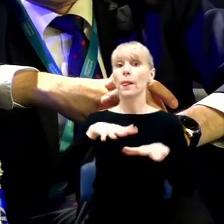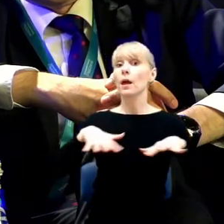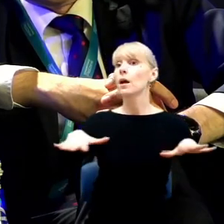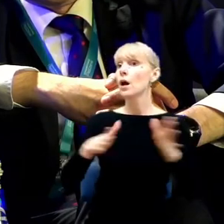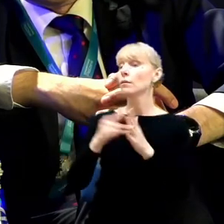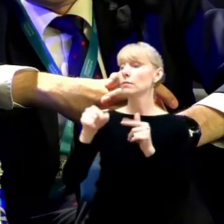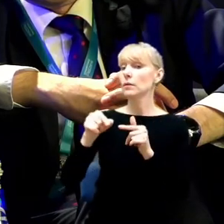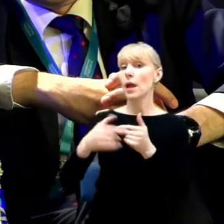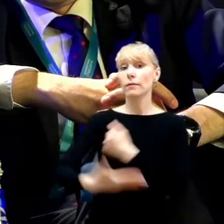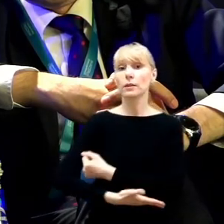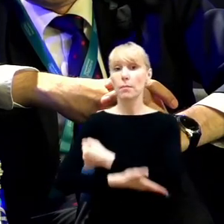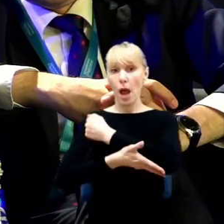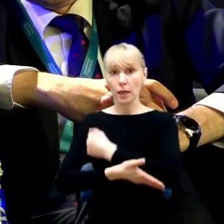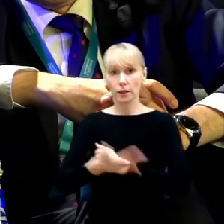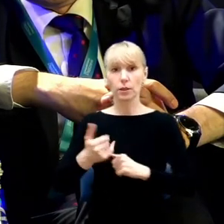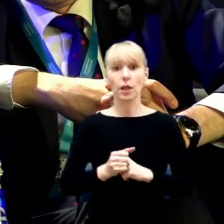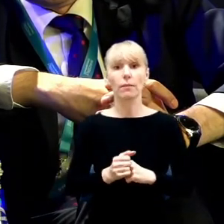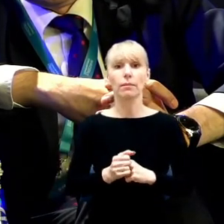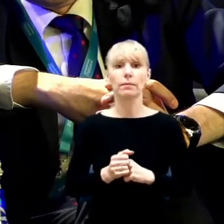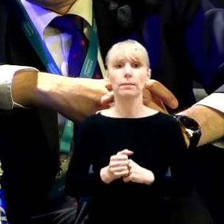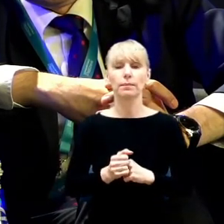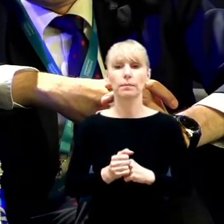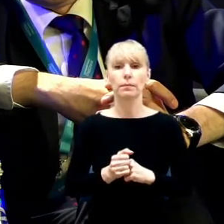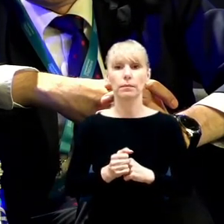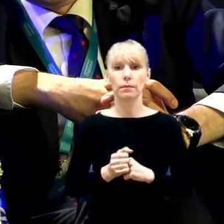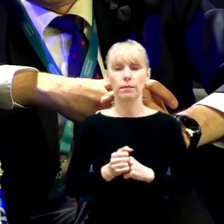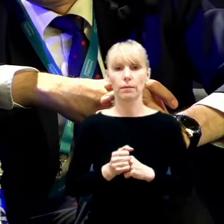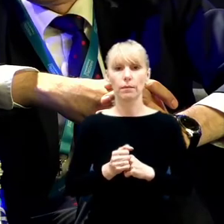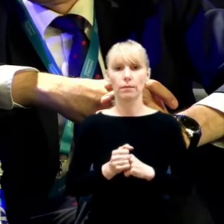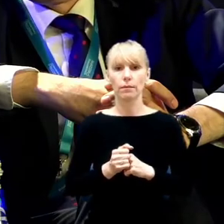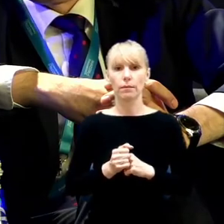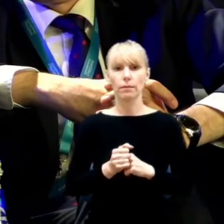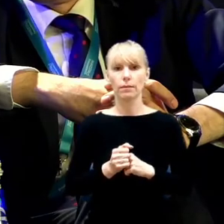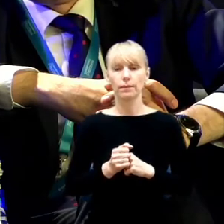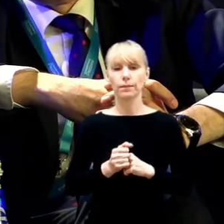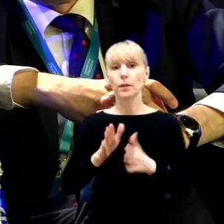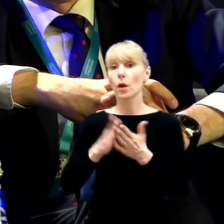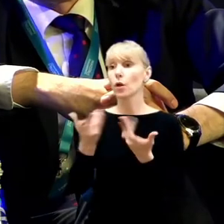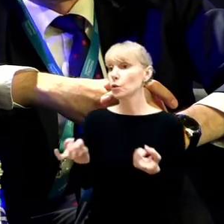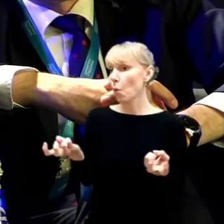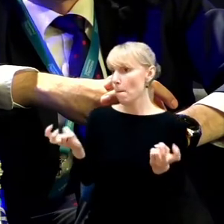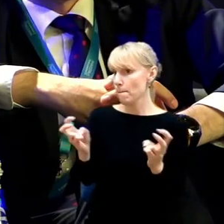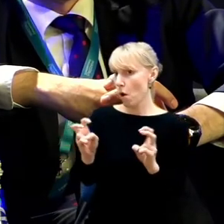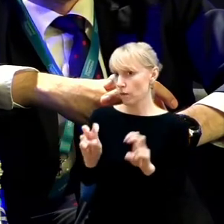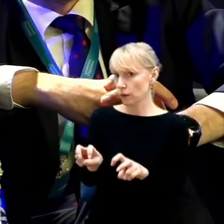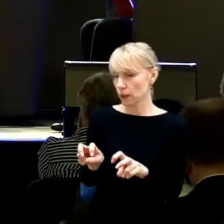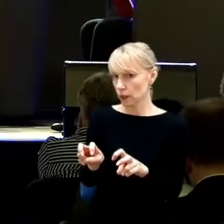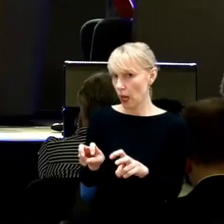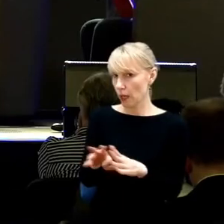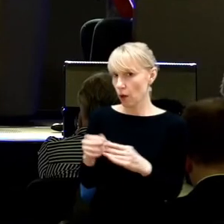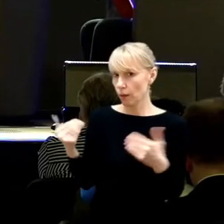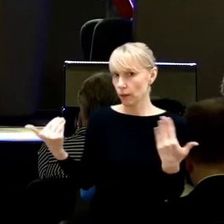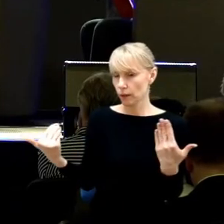I przy tej okazji pojawiła się informacja, że powstają, będą powstawać takie inicjatywy,